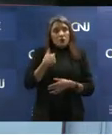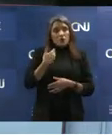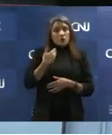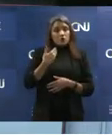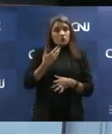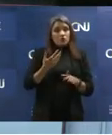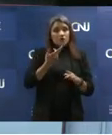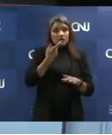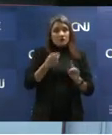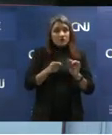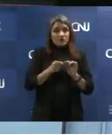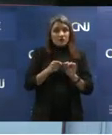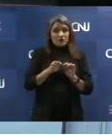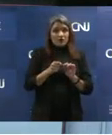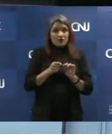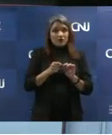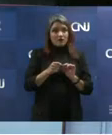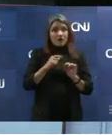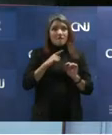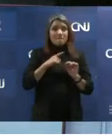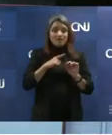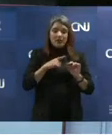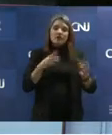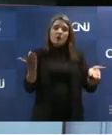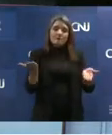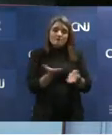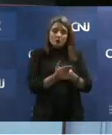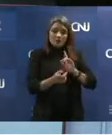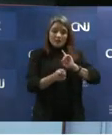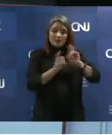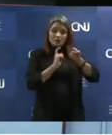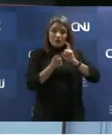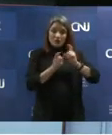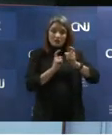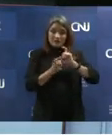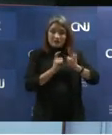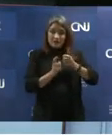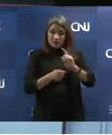de um processo administrativo disciplinar e pelo meu voto,